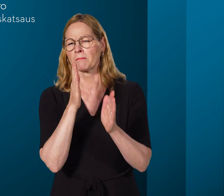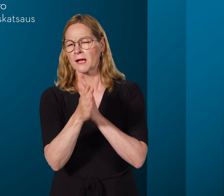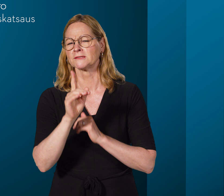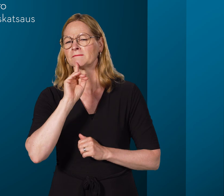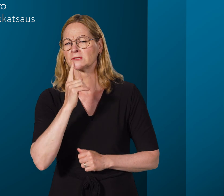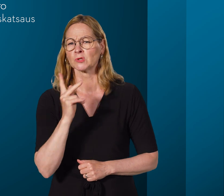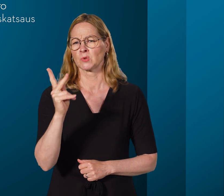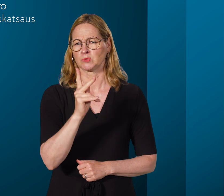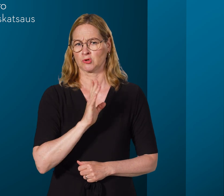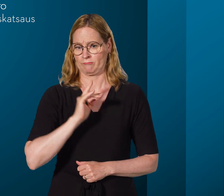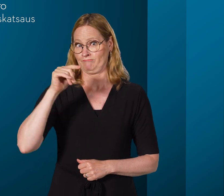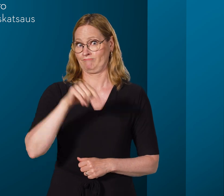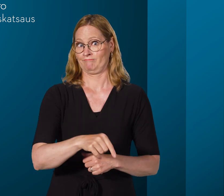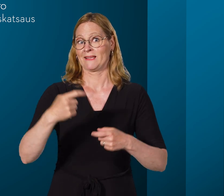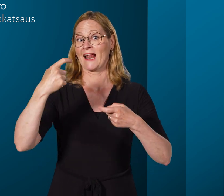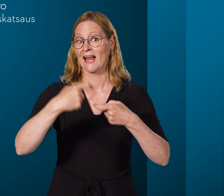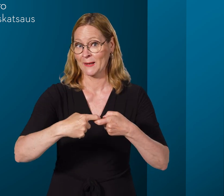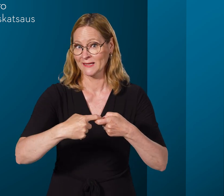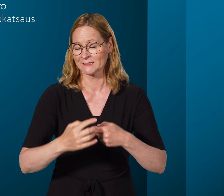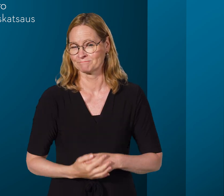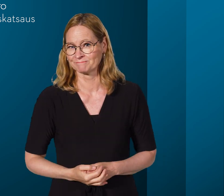Pääset vastaamaan kyselyyn oheisen linkin kautta.